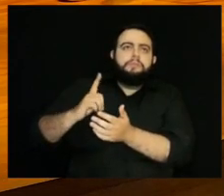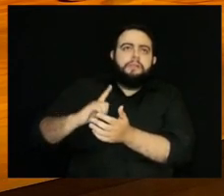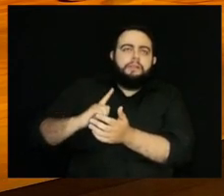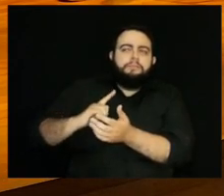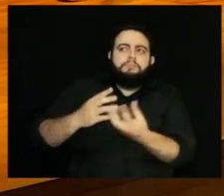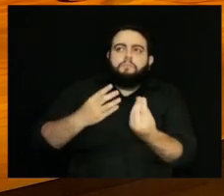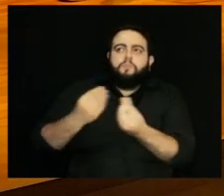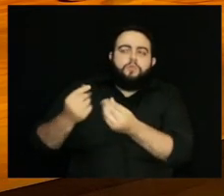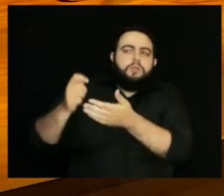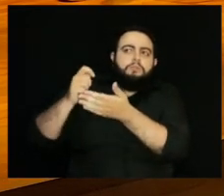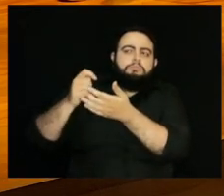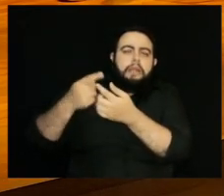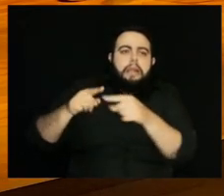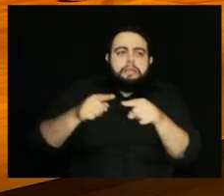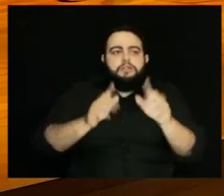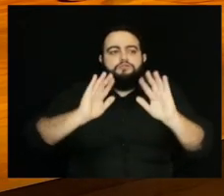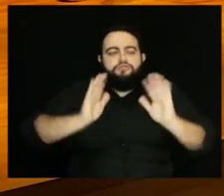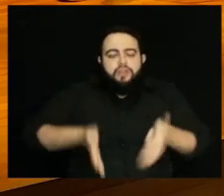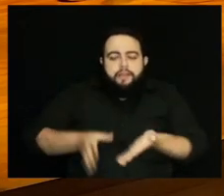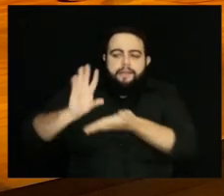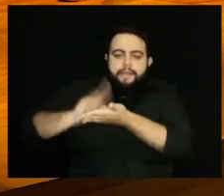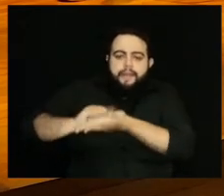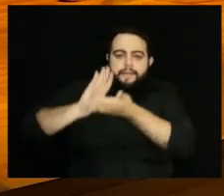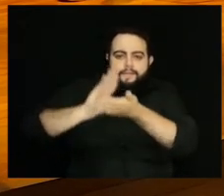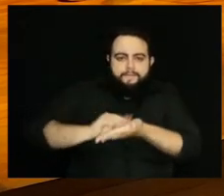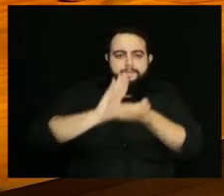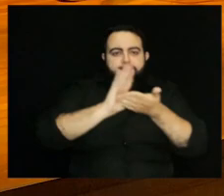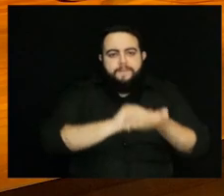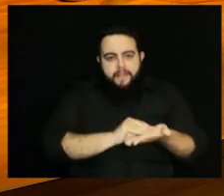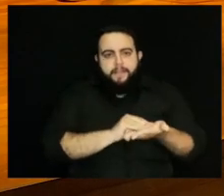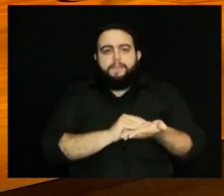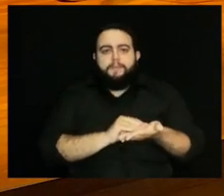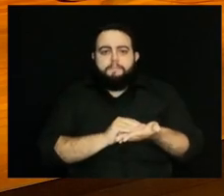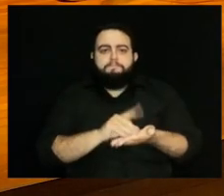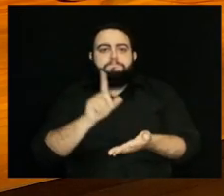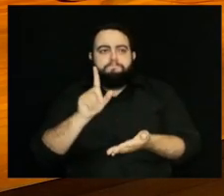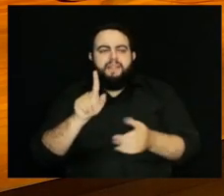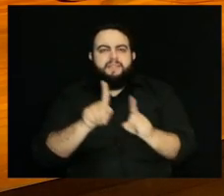gravadas por todo mundo no mundo inteiro, e que é um cara também que eu acho que é pouco